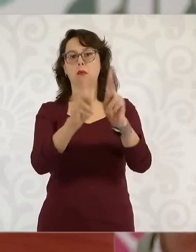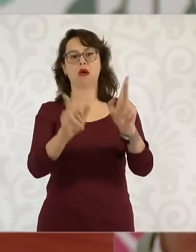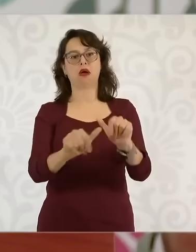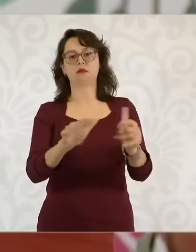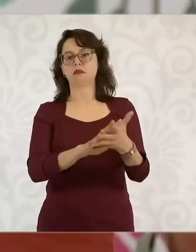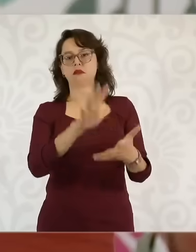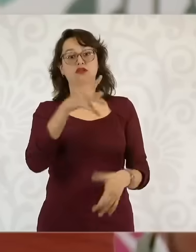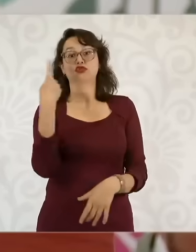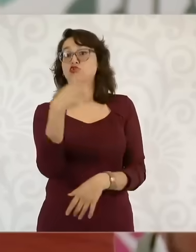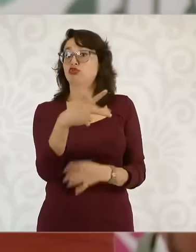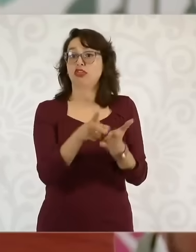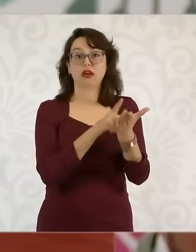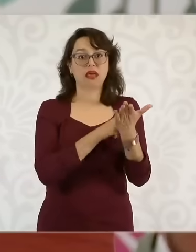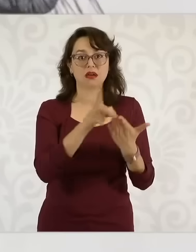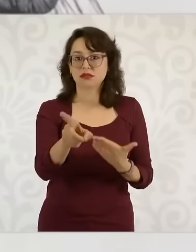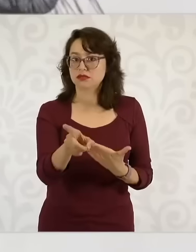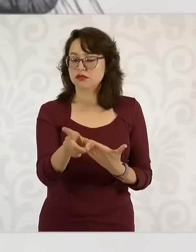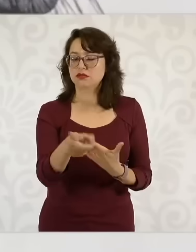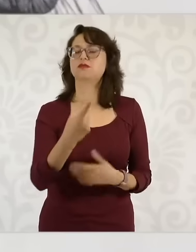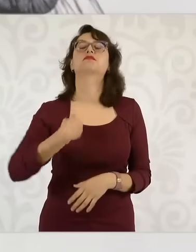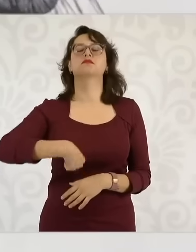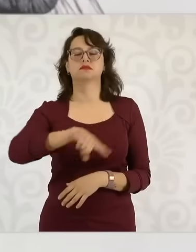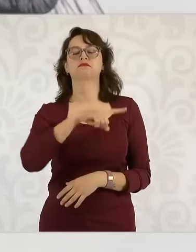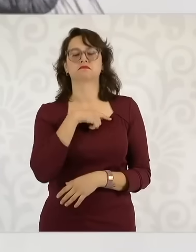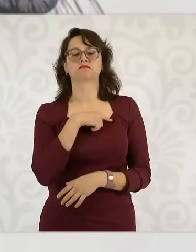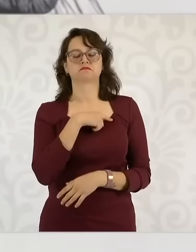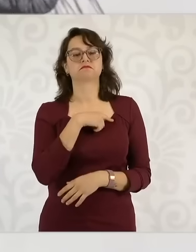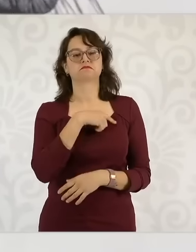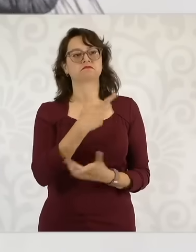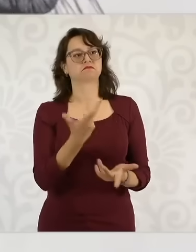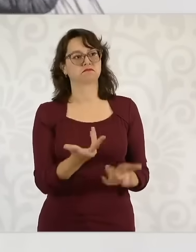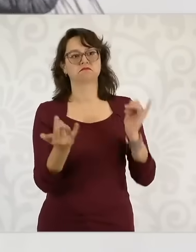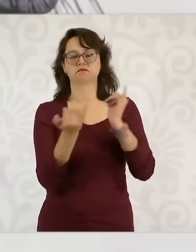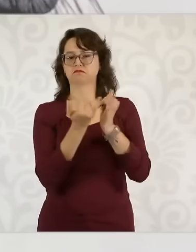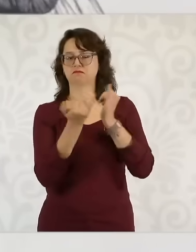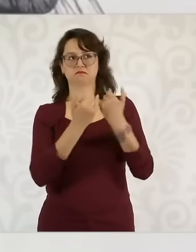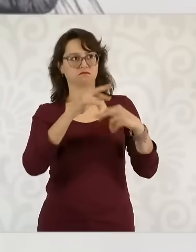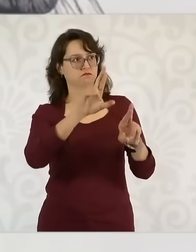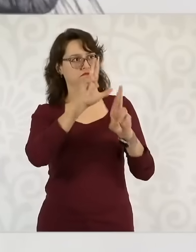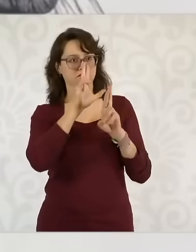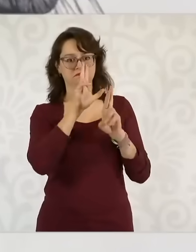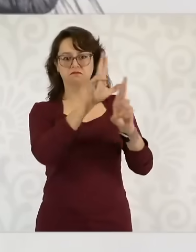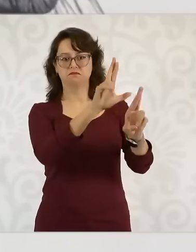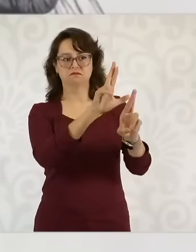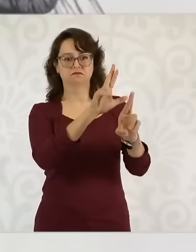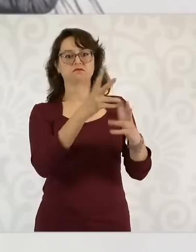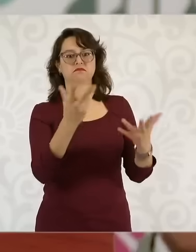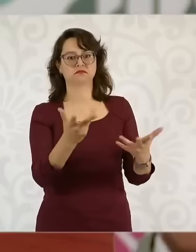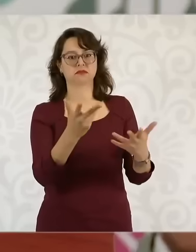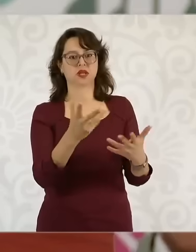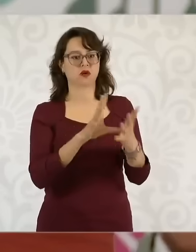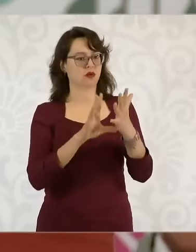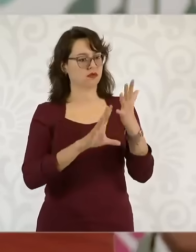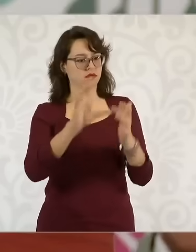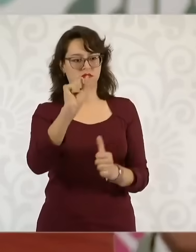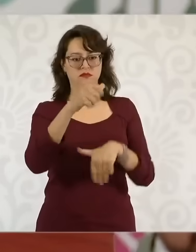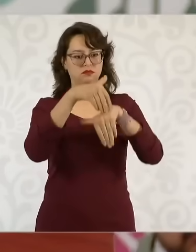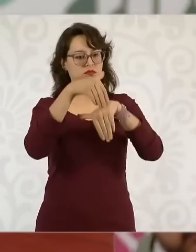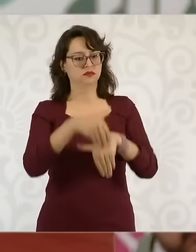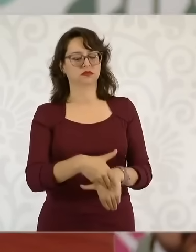derechos y nosotros pues siempre con respeto a la política en el marco de nuestra Constitución en